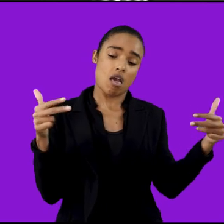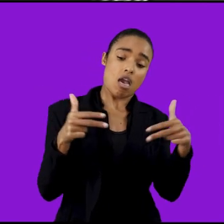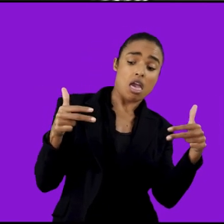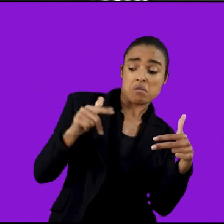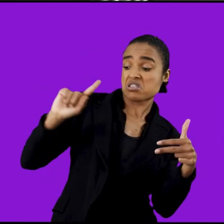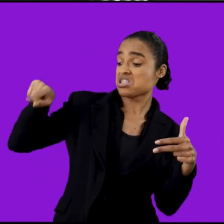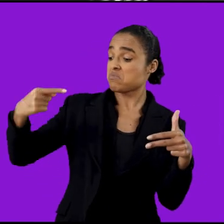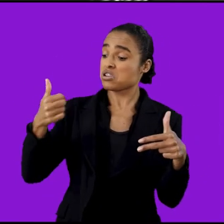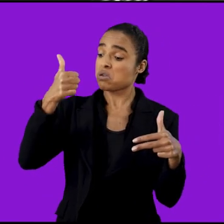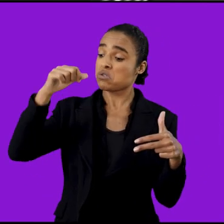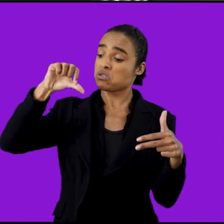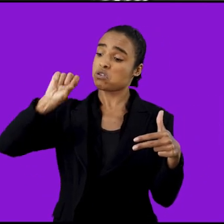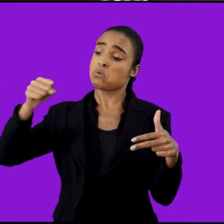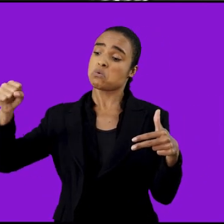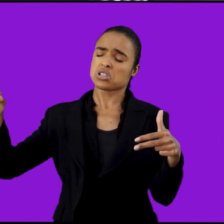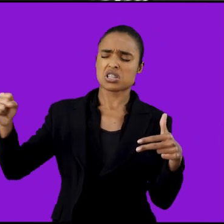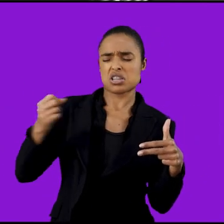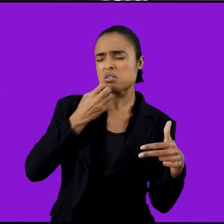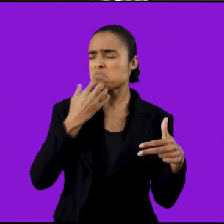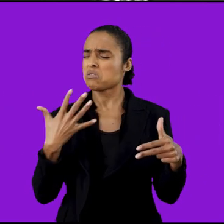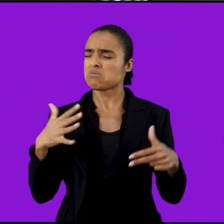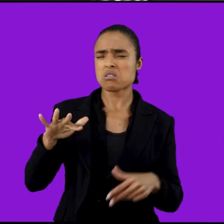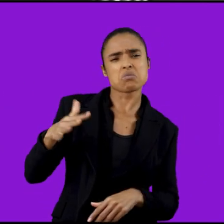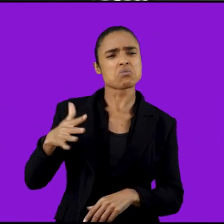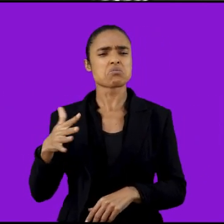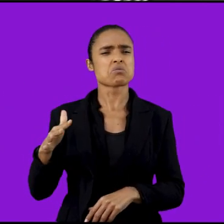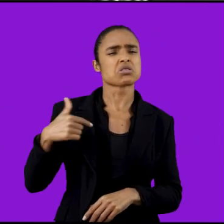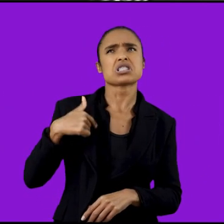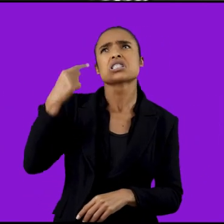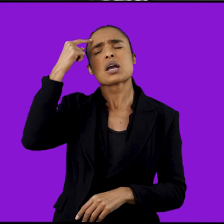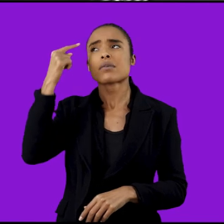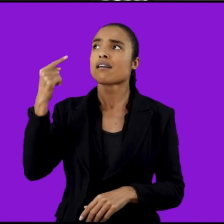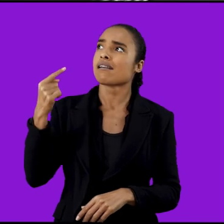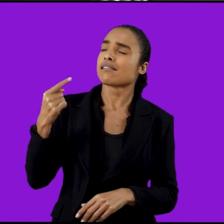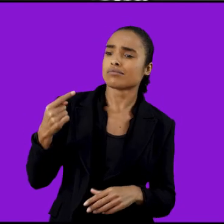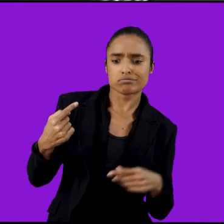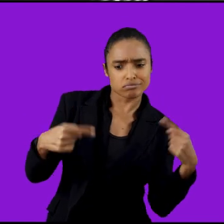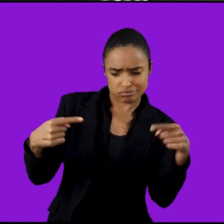bom depois de 1988 pros cara, mano. É impressionante, assim. Eu troco umas ideia e vejo uns mano